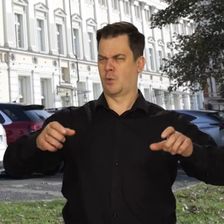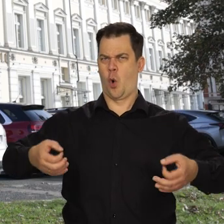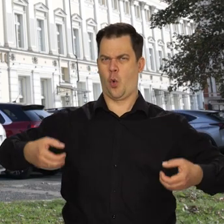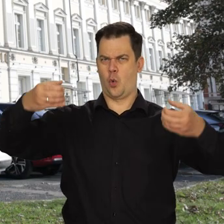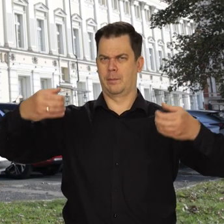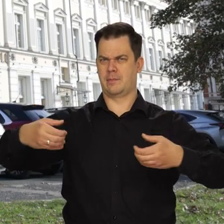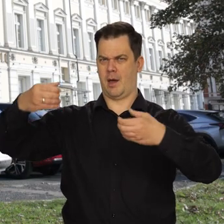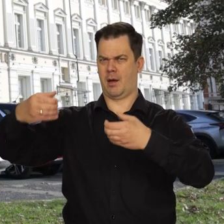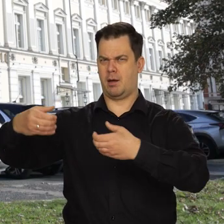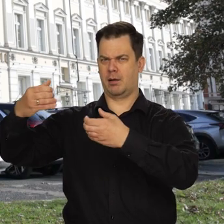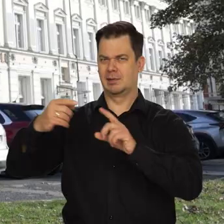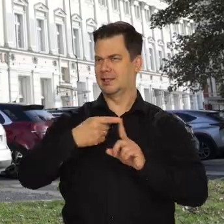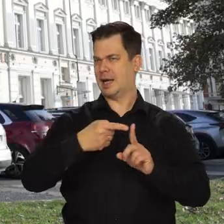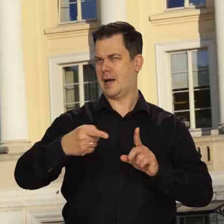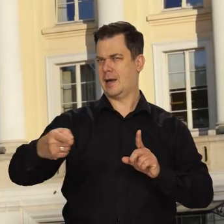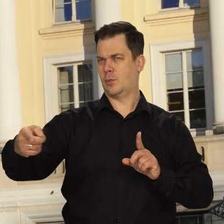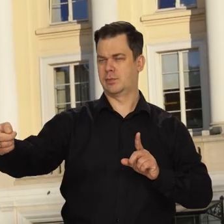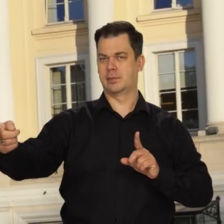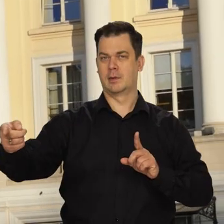która rozciąga się na całą szerokość elewacji,